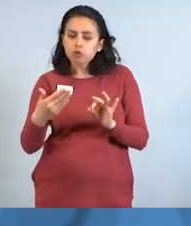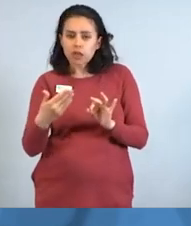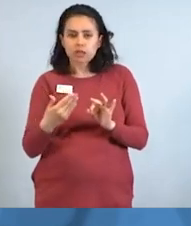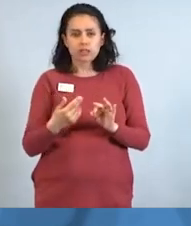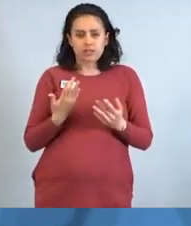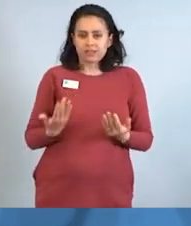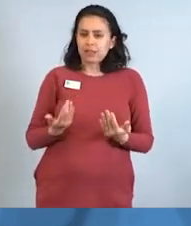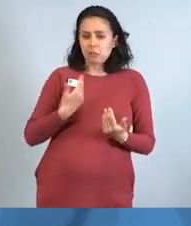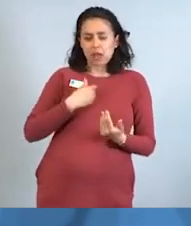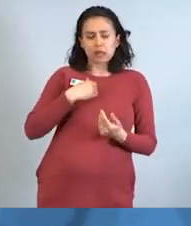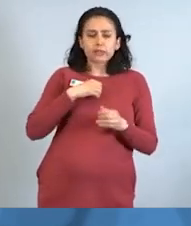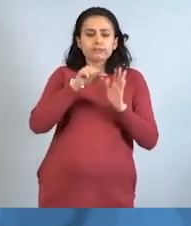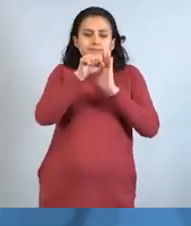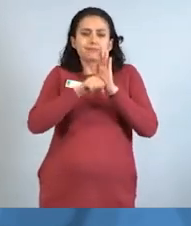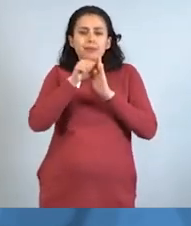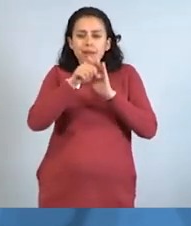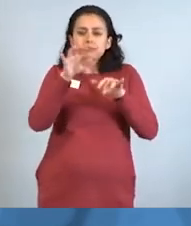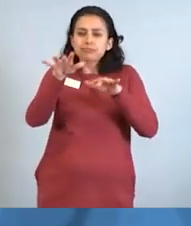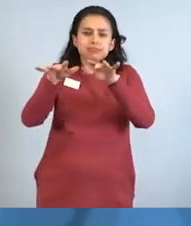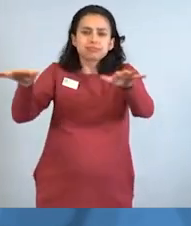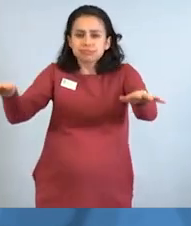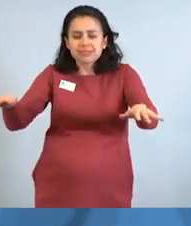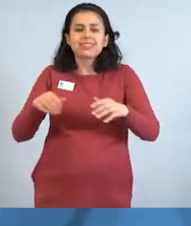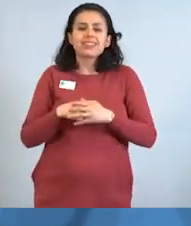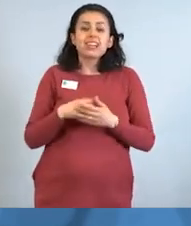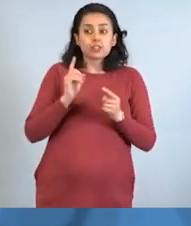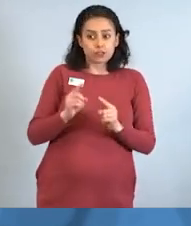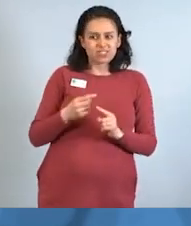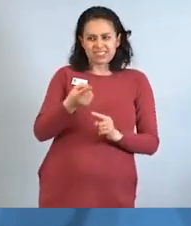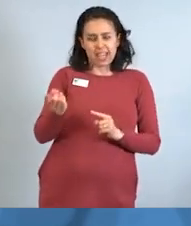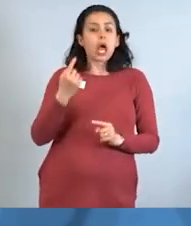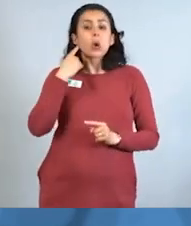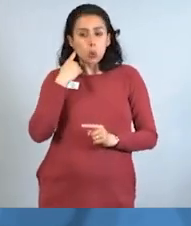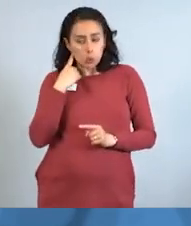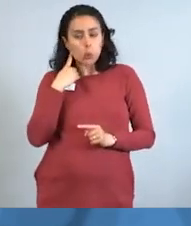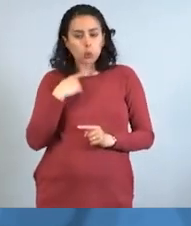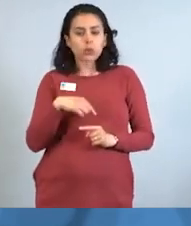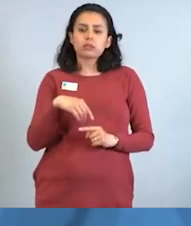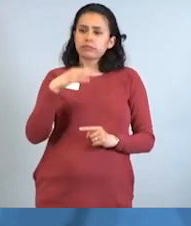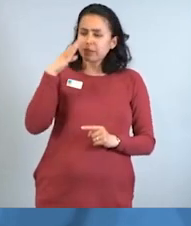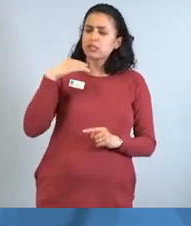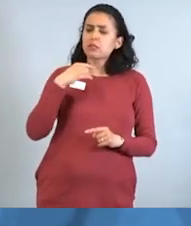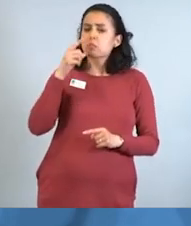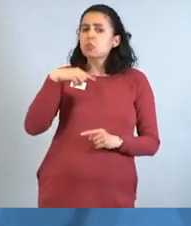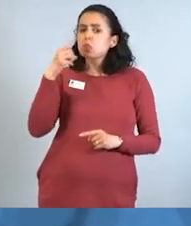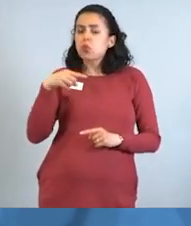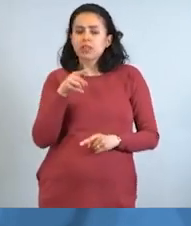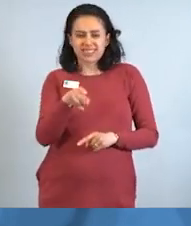Aina, kun kuulette jonkun ihmisen sanovan, että tämä rokote on tehokkaampi kuin toinen,